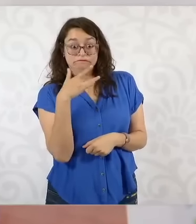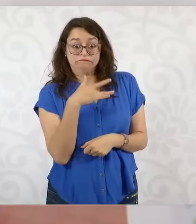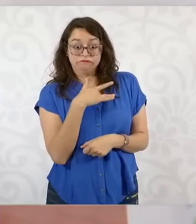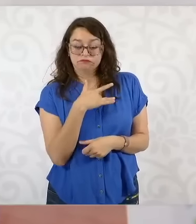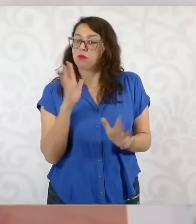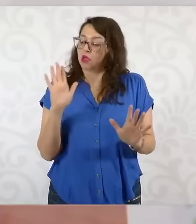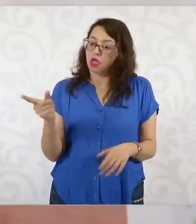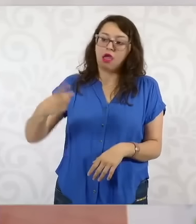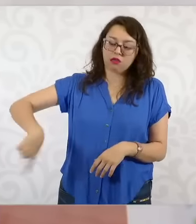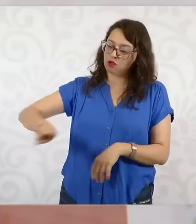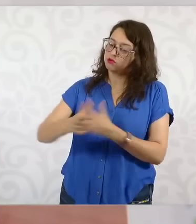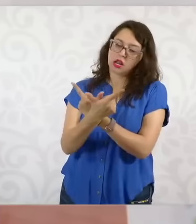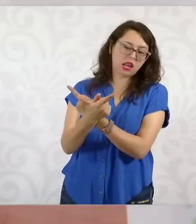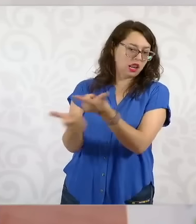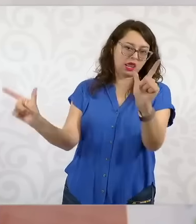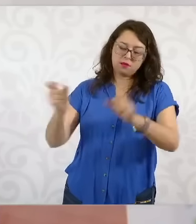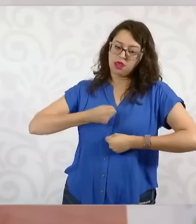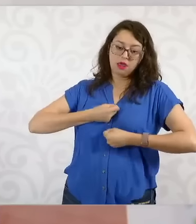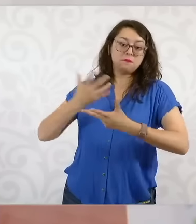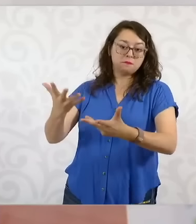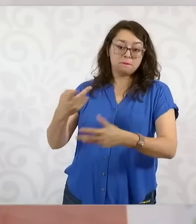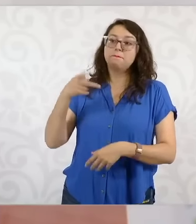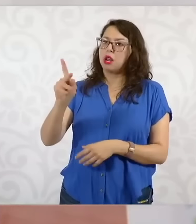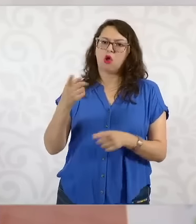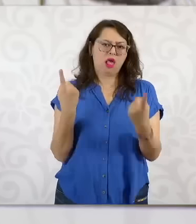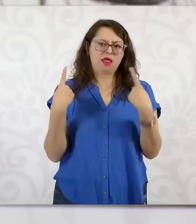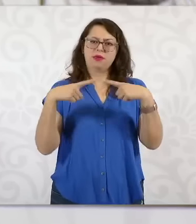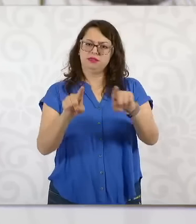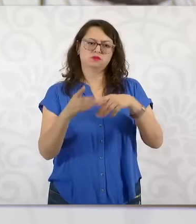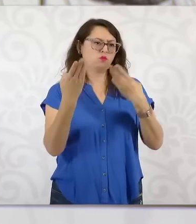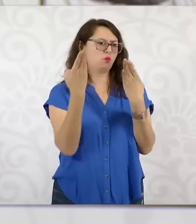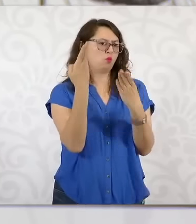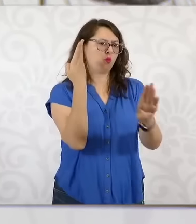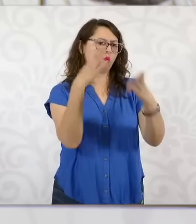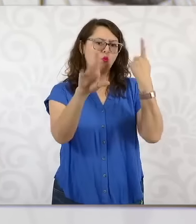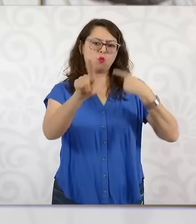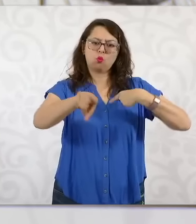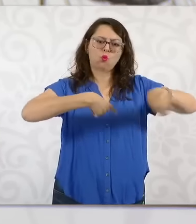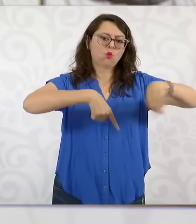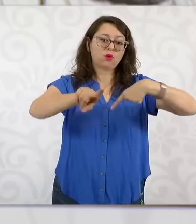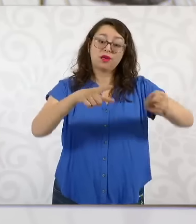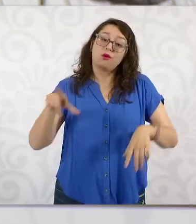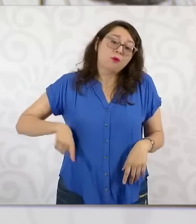libertades y al mismo tiempo que se desarrolla el mundial. O sea, pues es la tarea de todo gobierno.